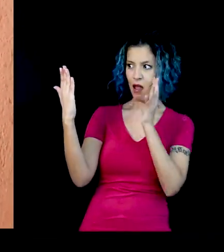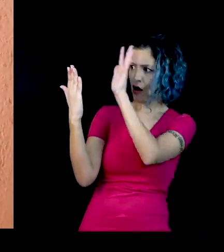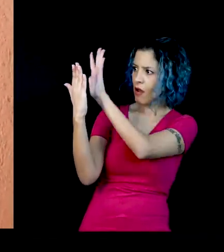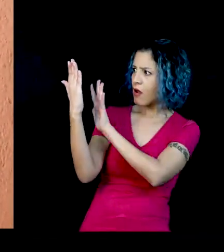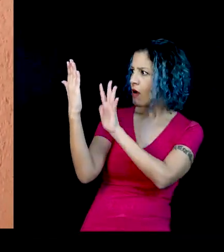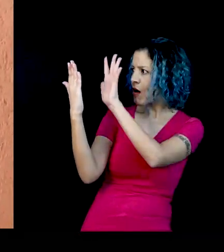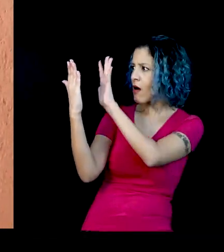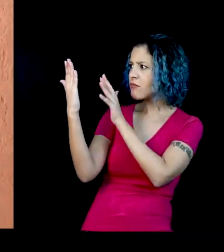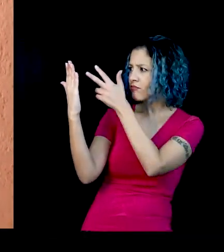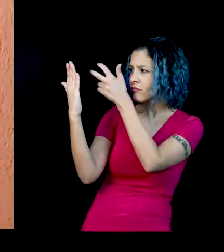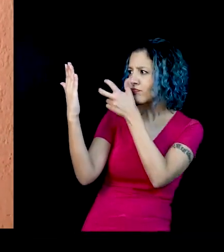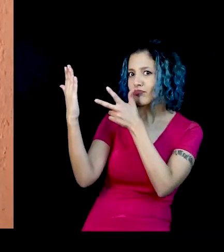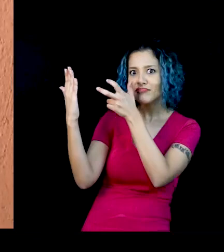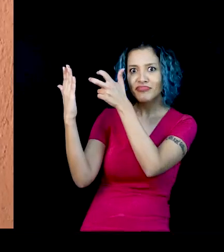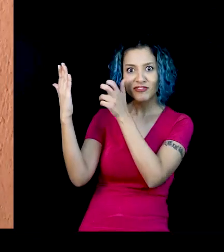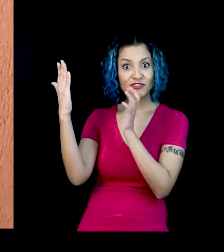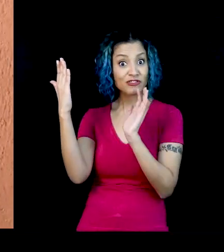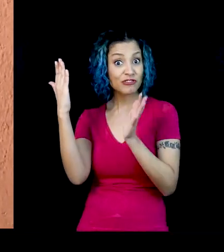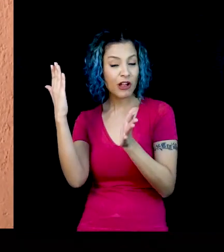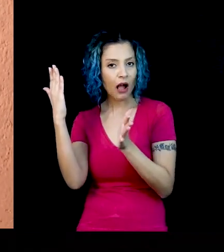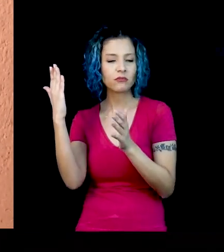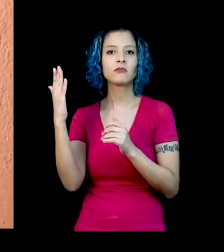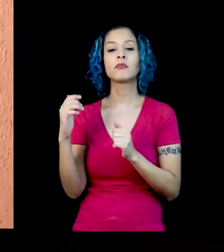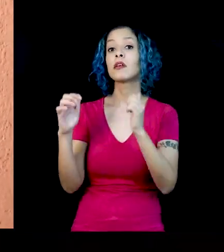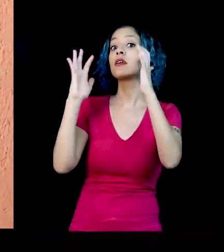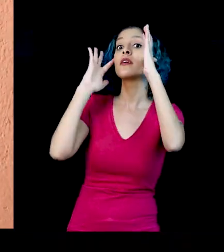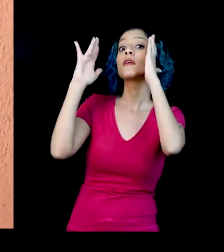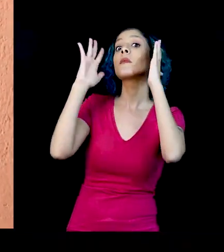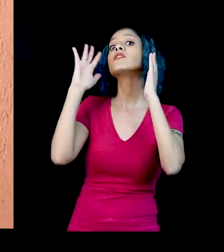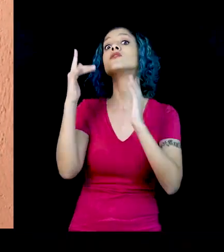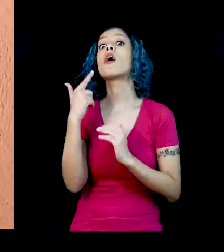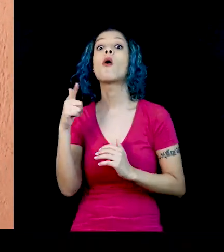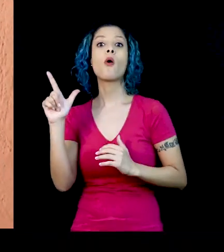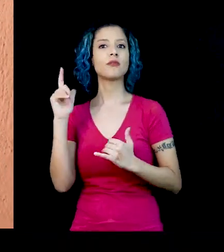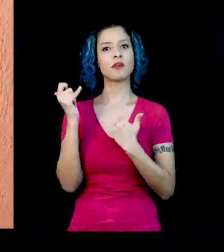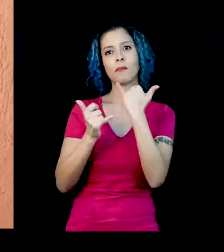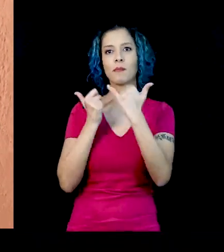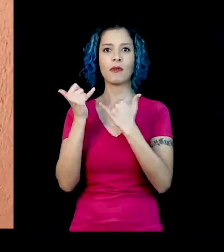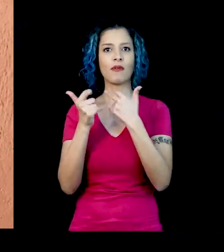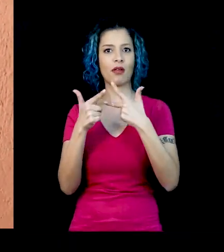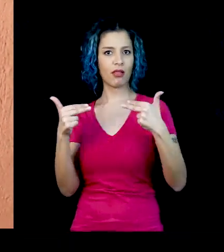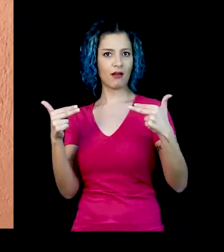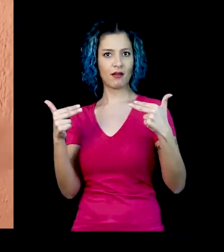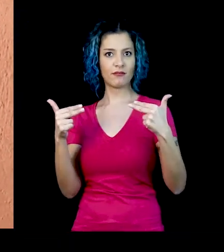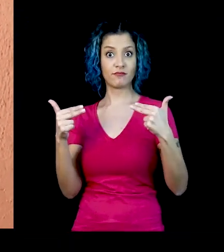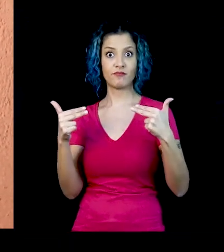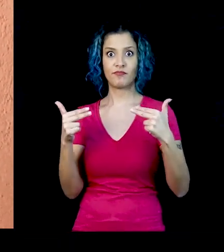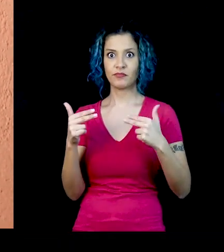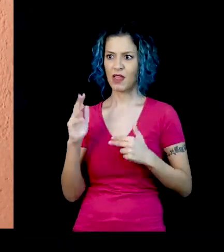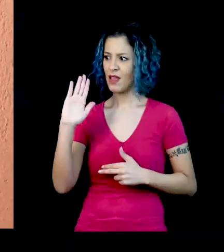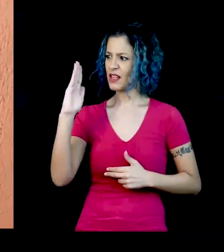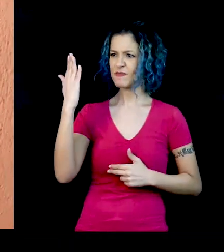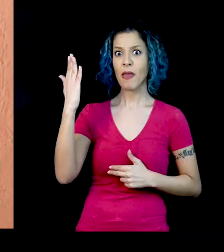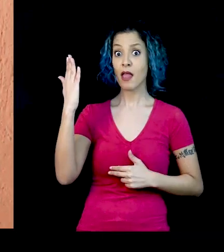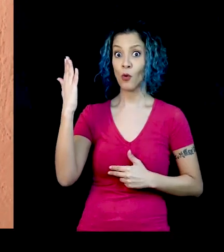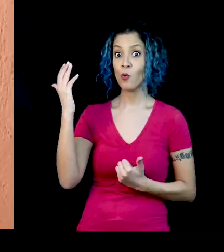imagine uma brincadeira na qual o espelho é outra pessoa.